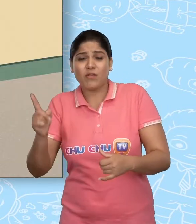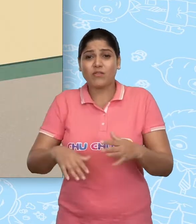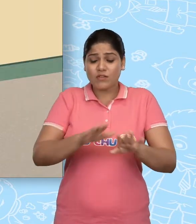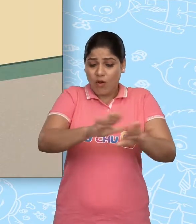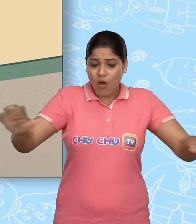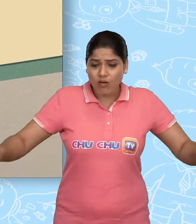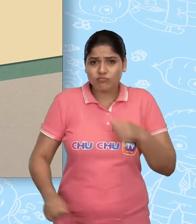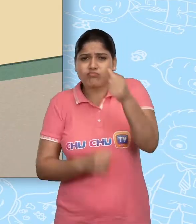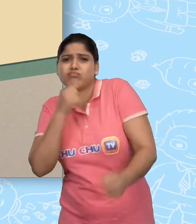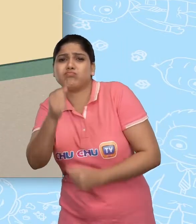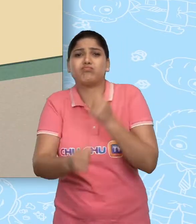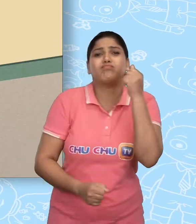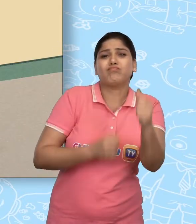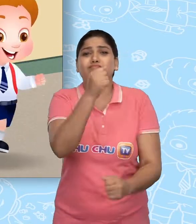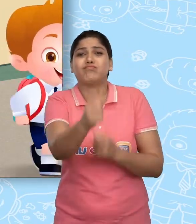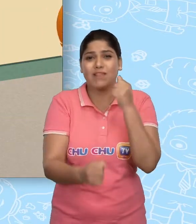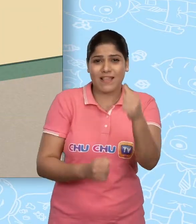वो इन होलबेस मे दौड़ा करता था।